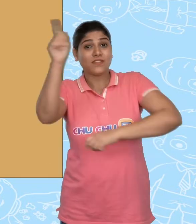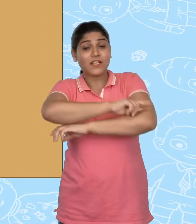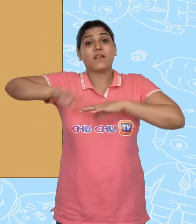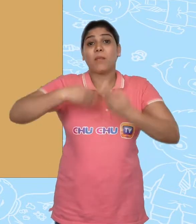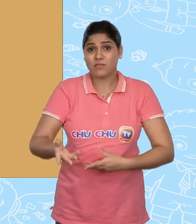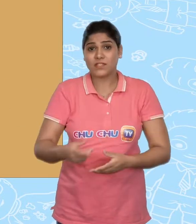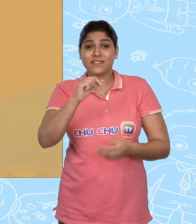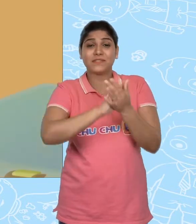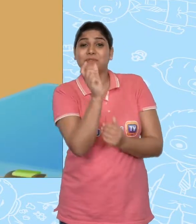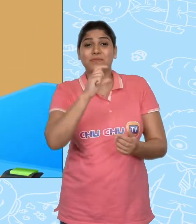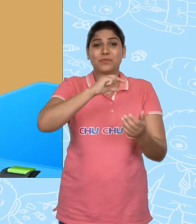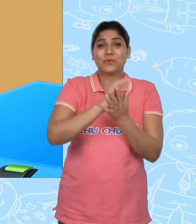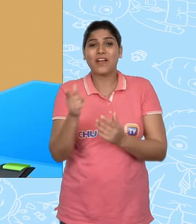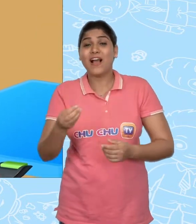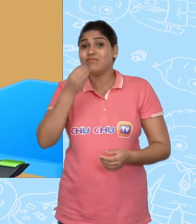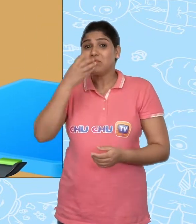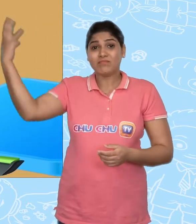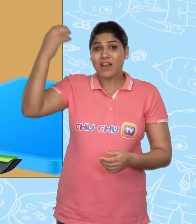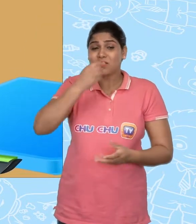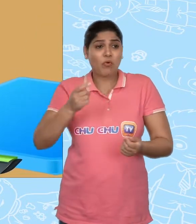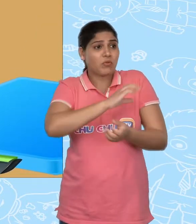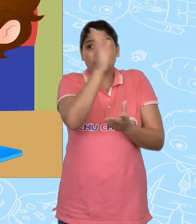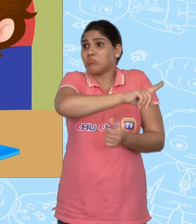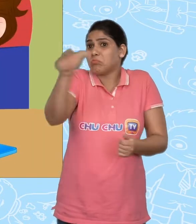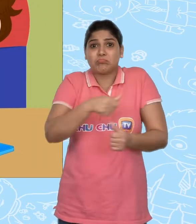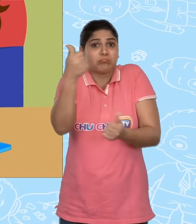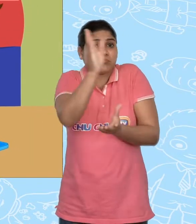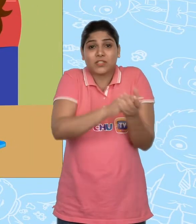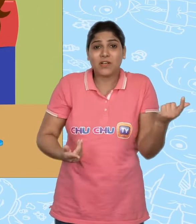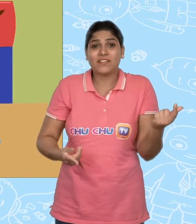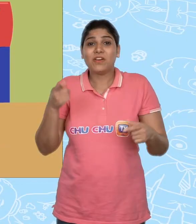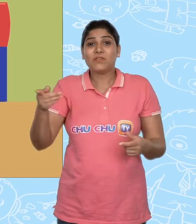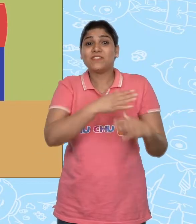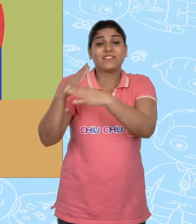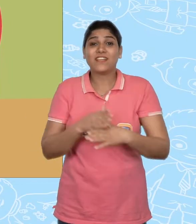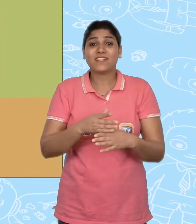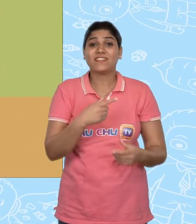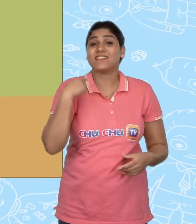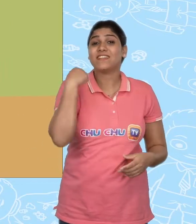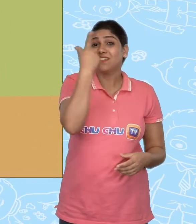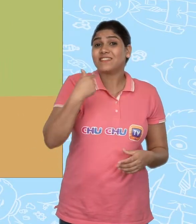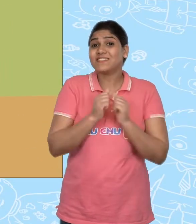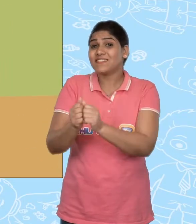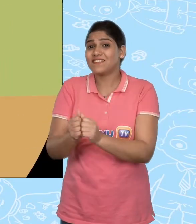उस दिन के बाद से, ChuChu का lunch कोई नहीं चुराता था, और वह उसे बाँटती थी Chiku के साथ.